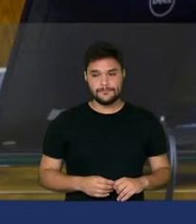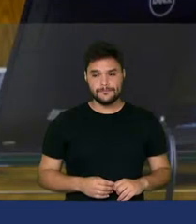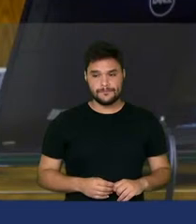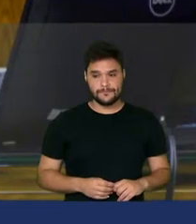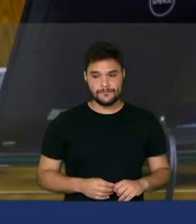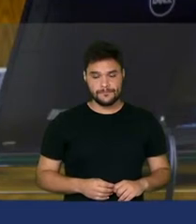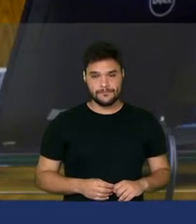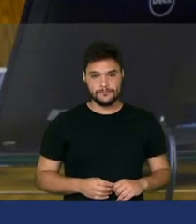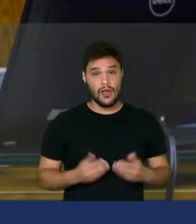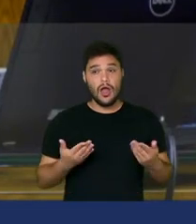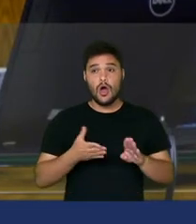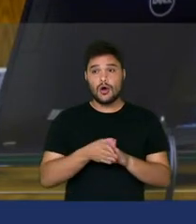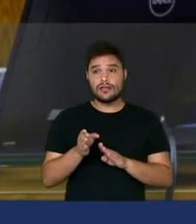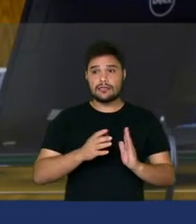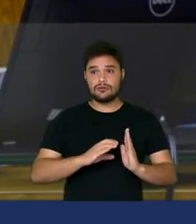ORIENTAÇÃO E NA ORIENTAÇÃO VOSSA EXCELÊNCIA FUNDAMENTA.